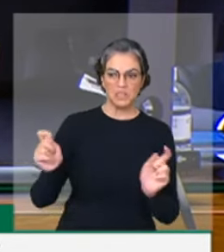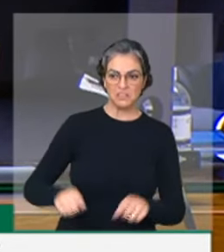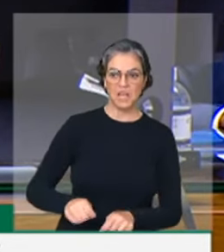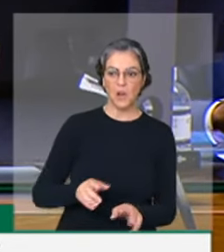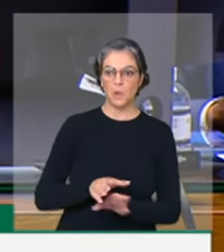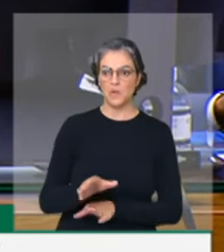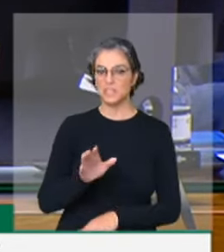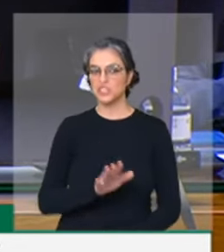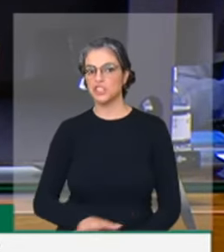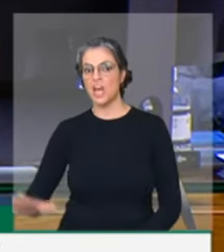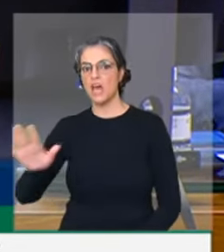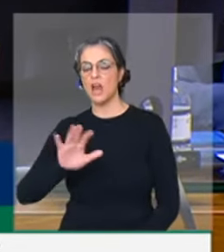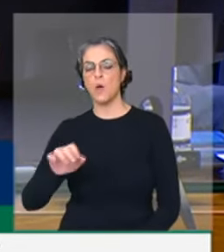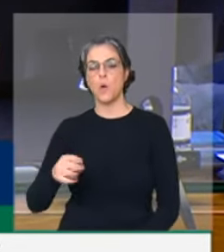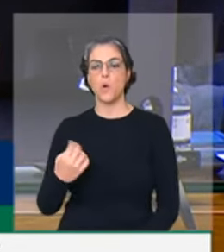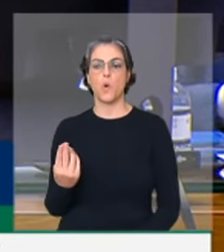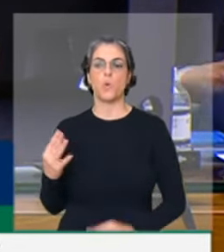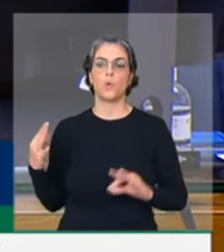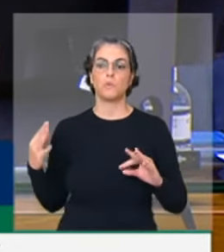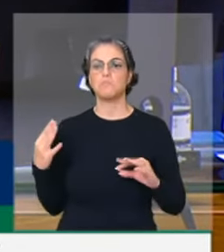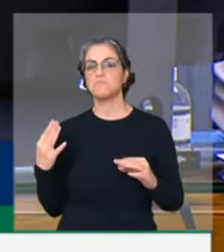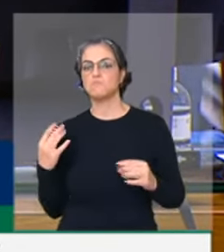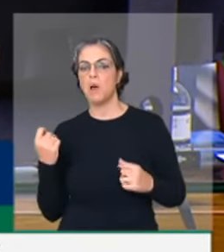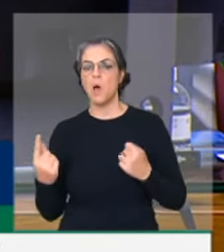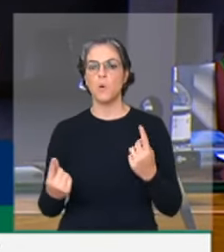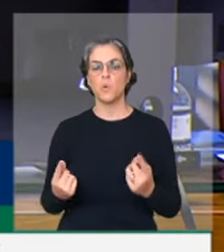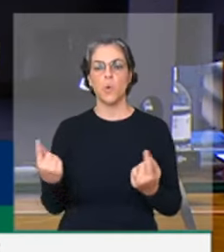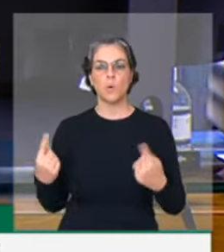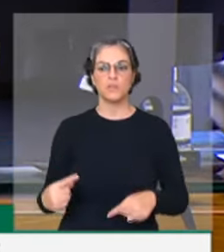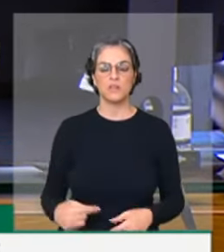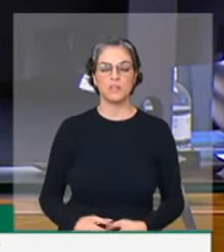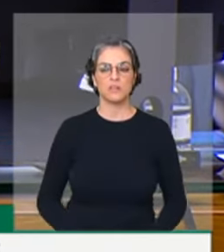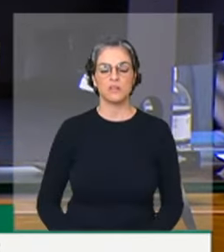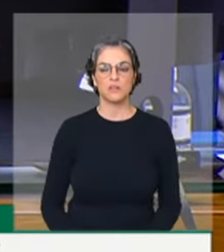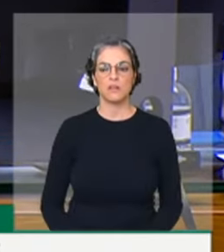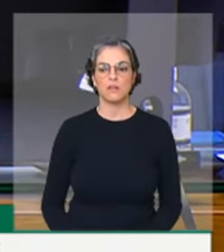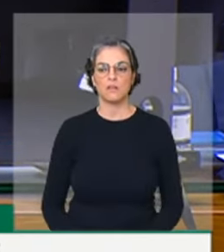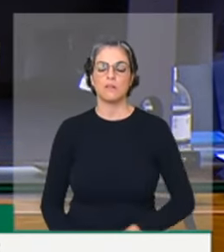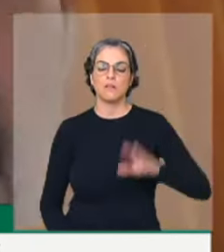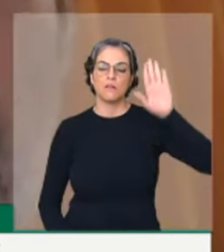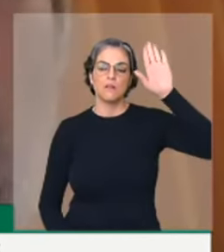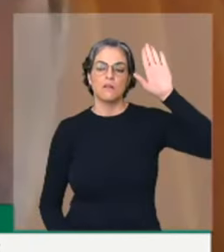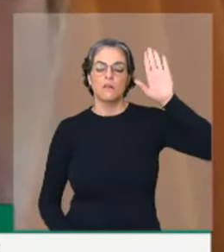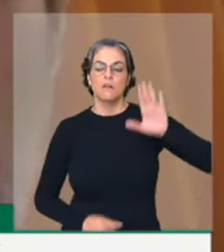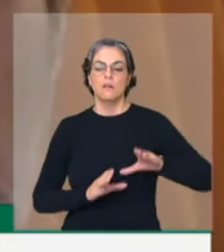[DEPUTADO]: PRESIDENTE EU QUERIA ENCAMINHAR PELA OPOSIÇÃO NO SENTIDO DE ABORDAR UM TEMA QUE TEM A VER COM A PANDEMIA MAS